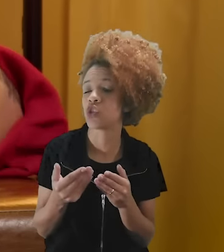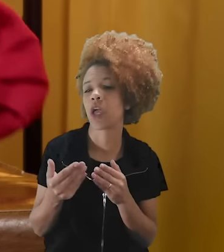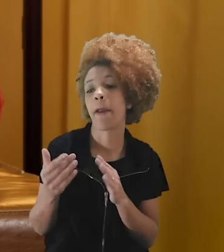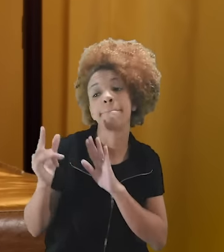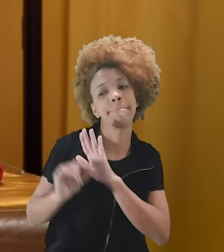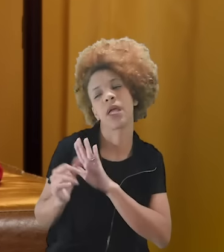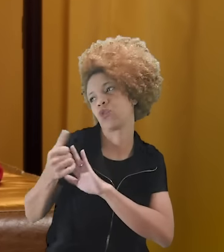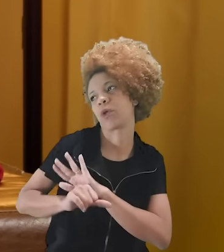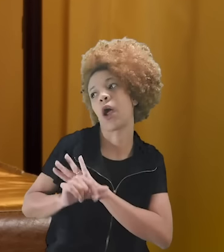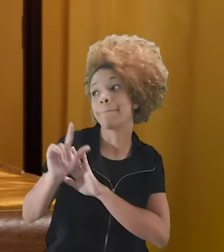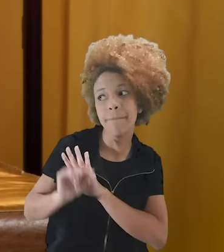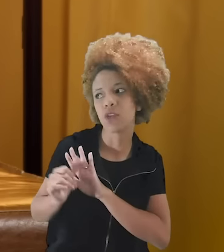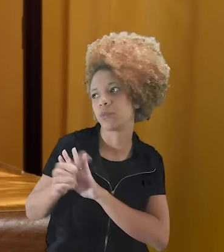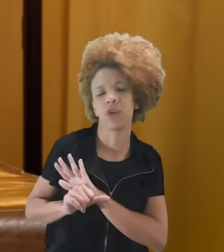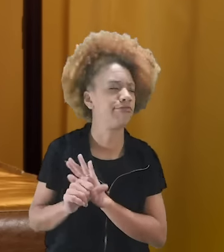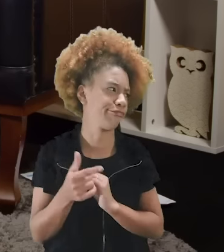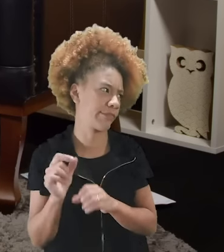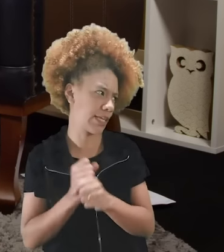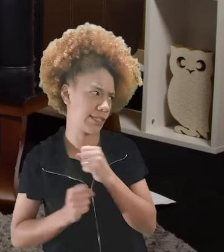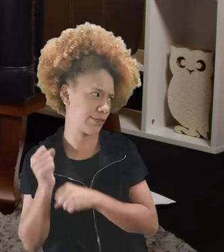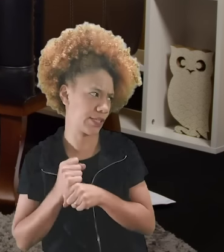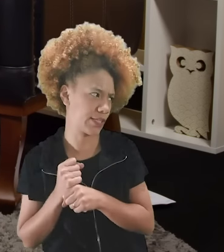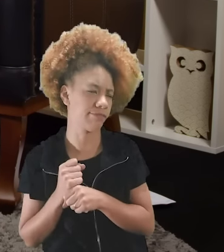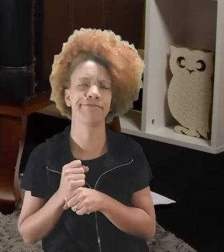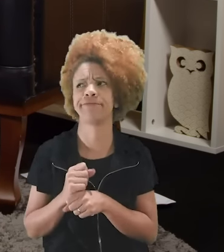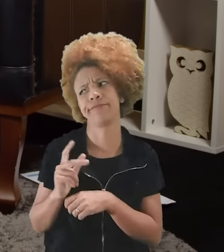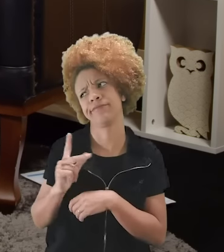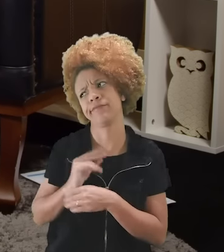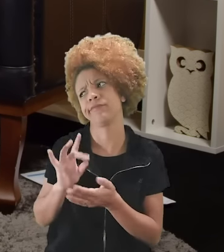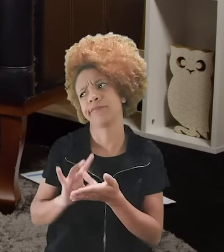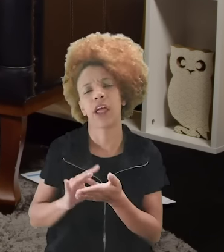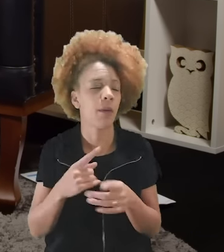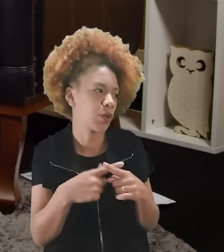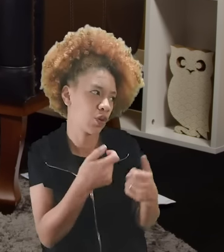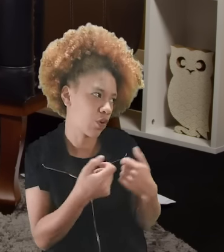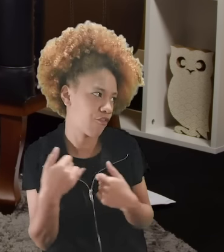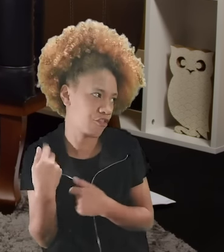menos pior hoje dia tá menos pior doos atrás Poxa quando você jogava quando você tinha seus quando